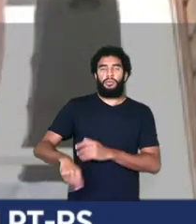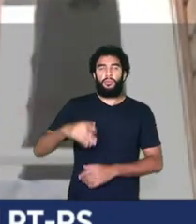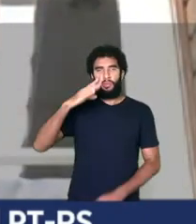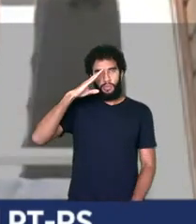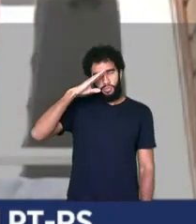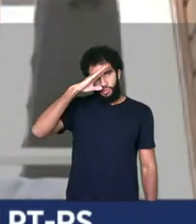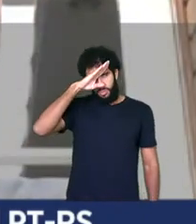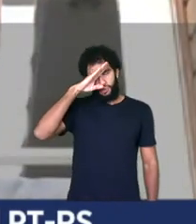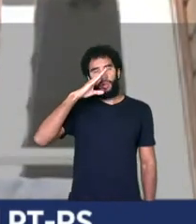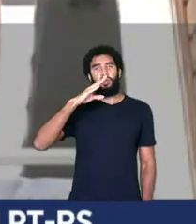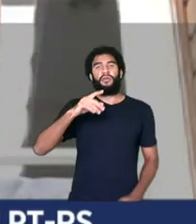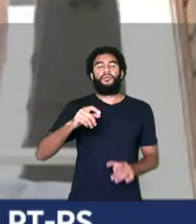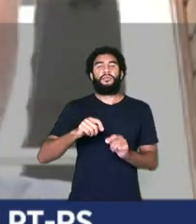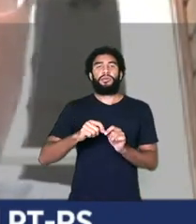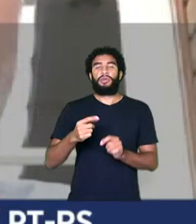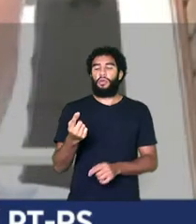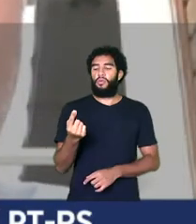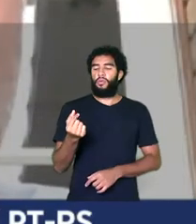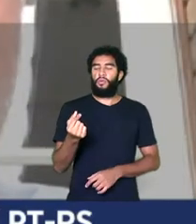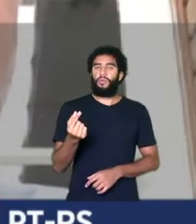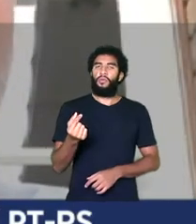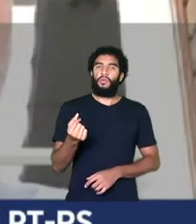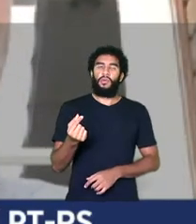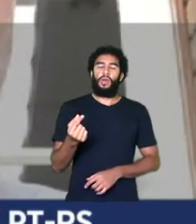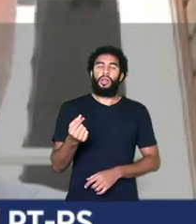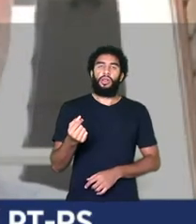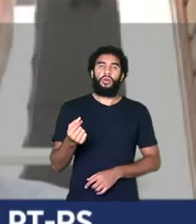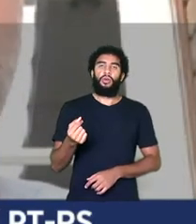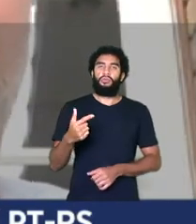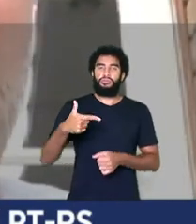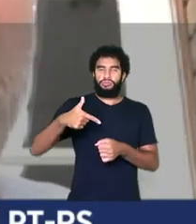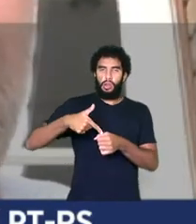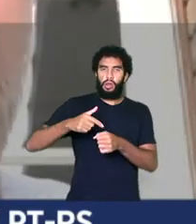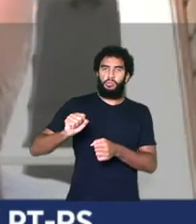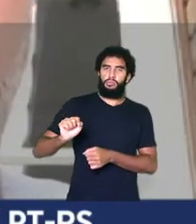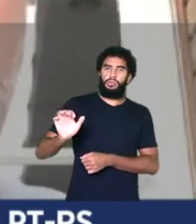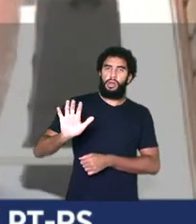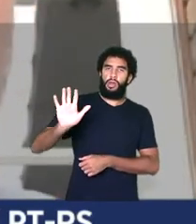DECISÕES GOVERNAMENTAIS DE BOLSONARO QUE COLOCA O PREÇO DOS COMBUSTÍVEIS NAS NUVENS E COM ISTO PRIVILEGIAM ESTE